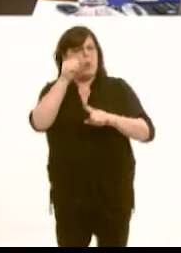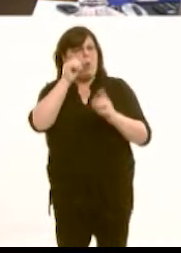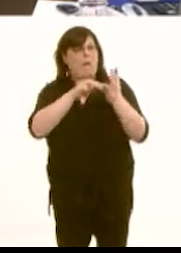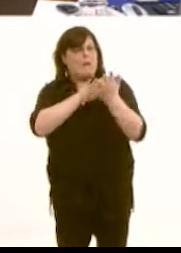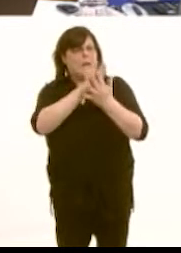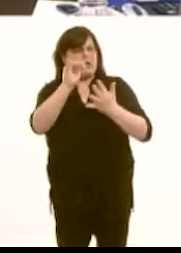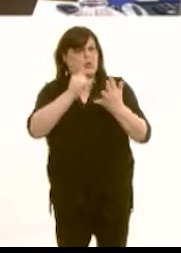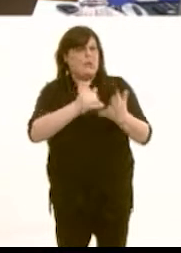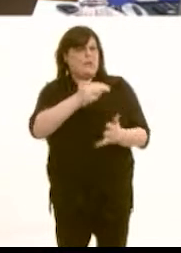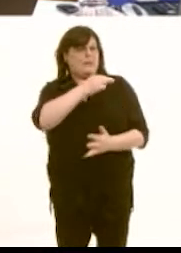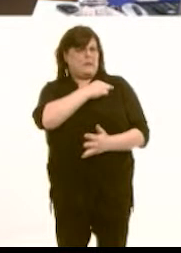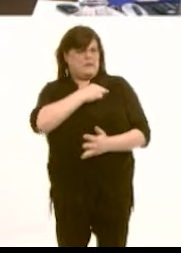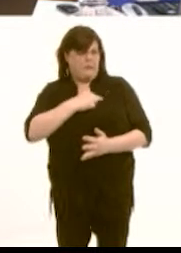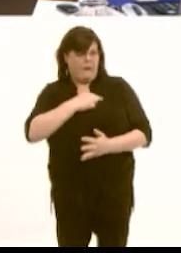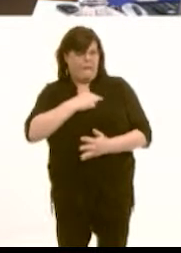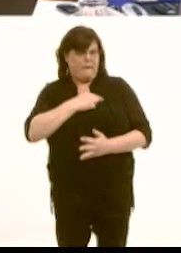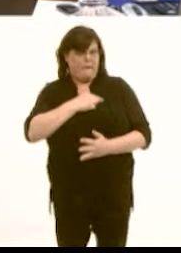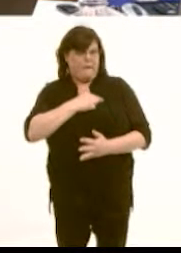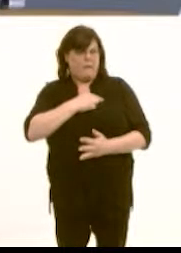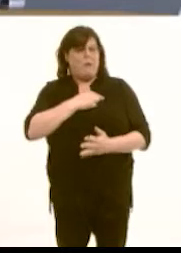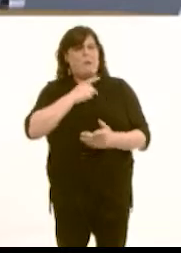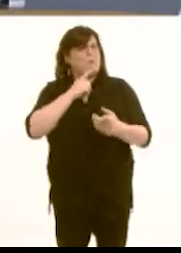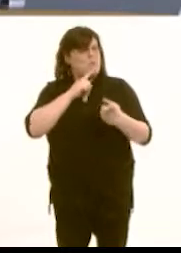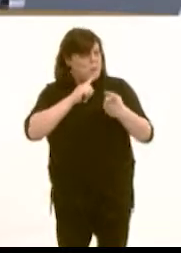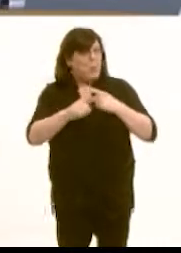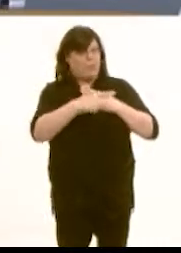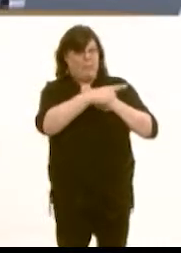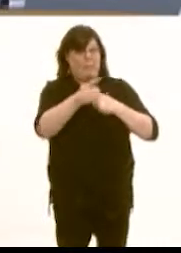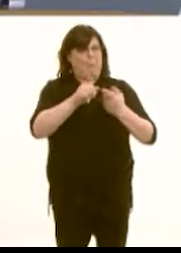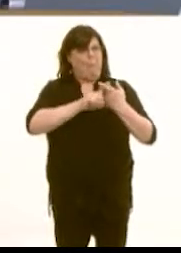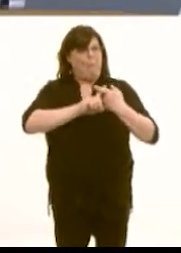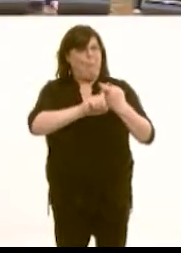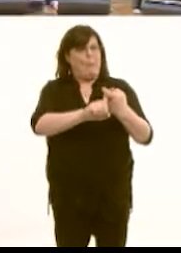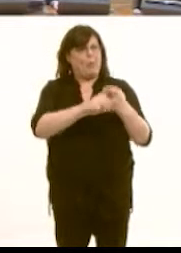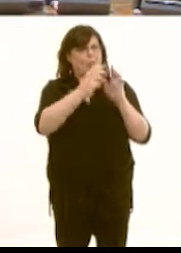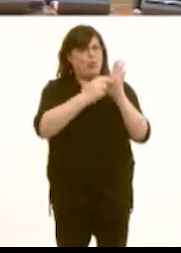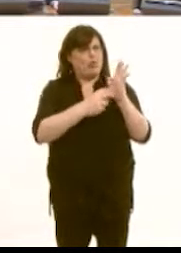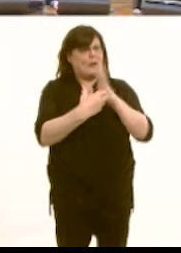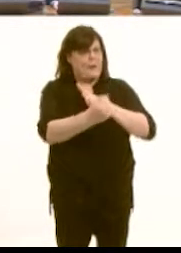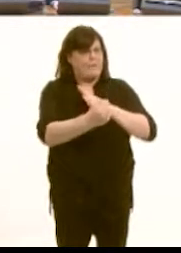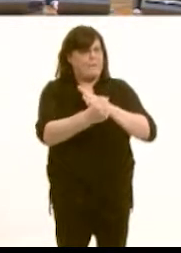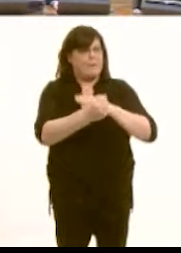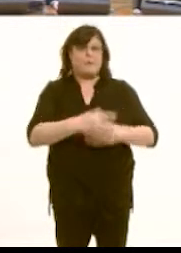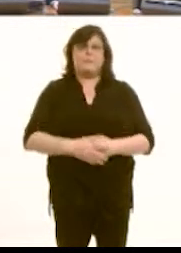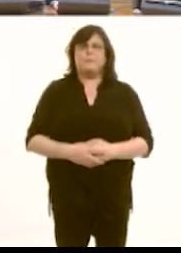iechyd yn gweithioín llawn amseróyn cael eu cyflogi, wrth gwrs, gan y gwasanaeth iechyd ei hunan.